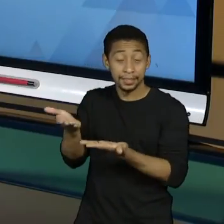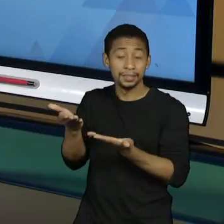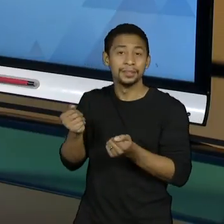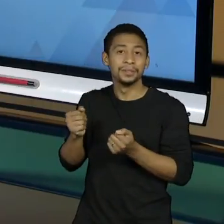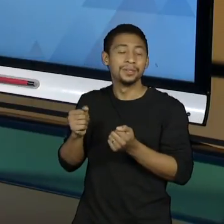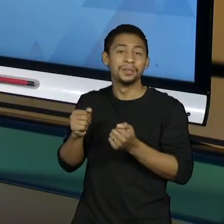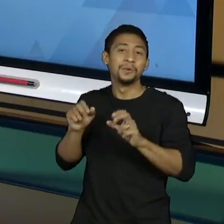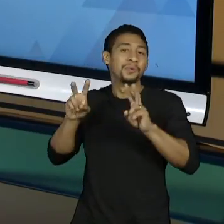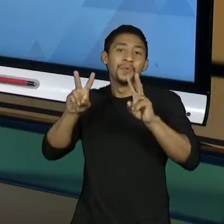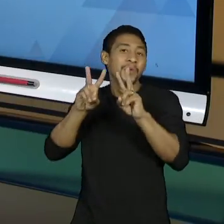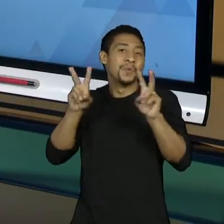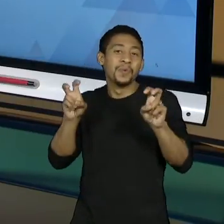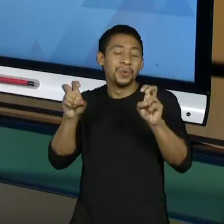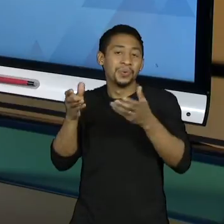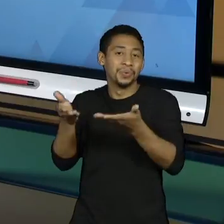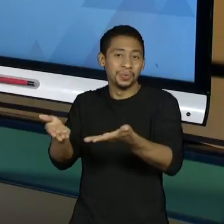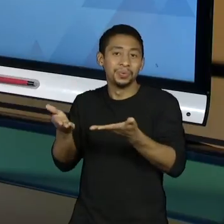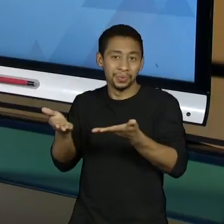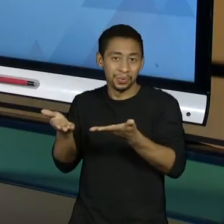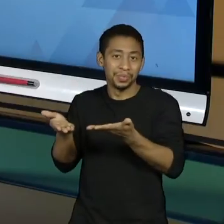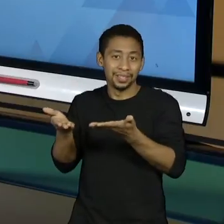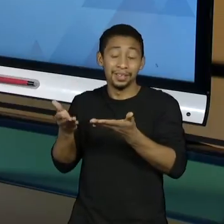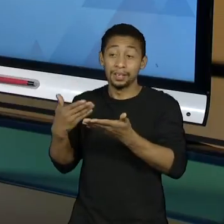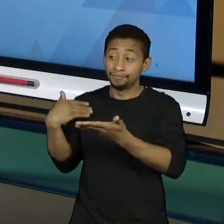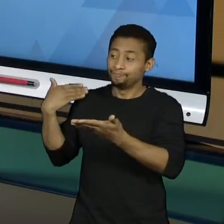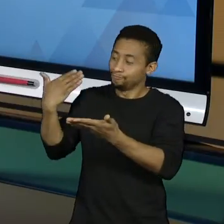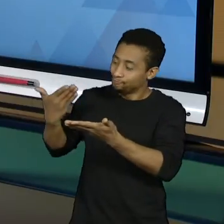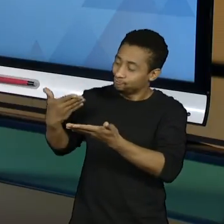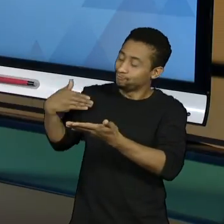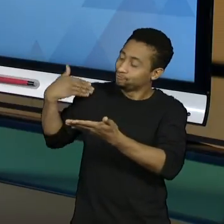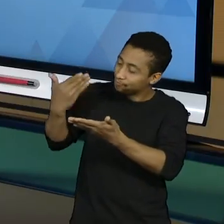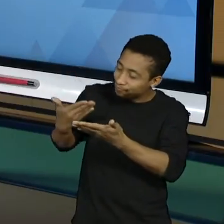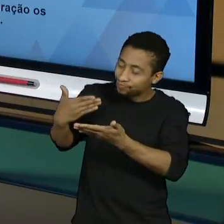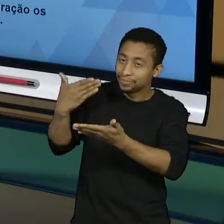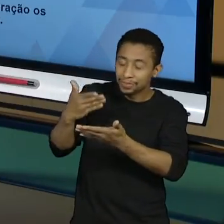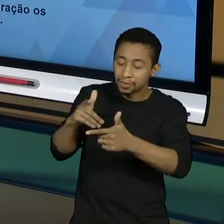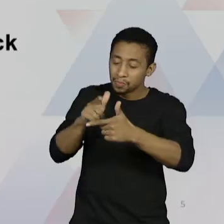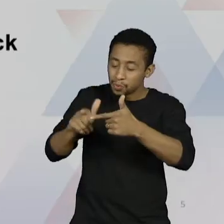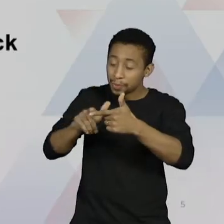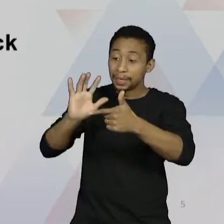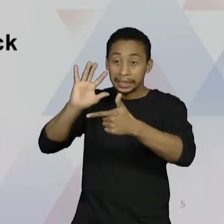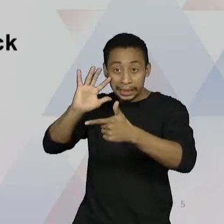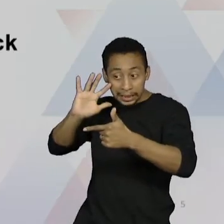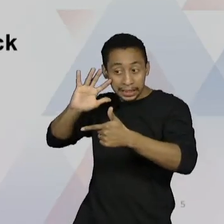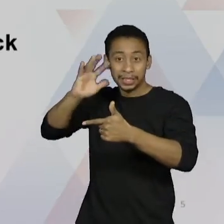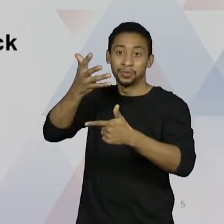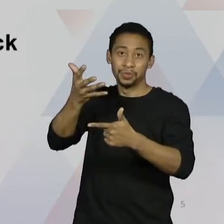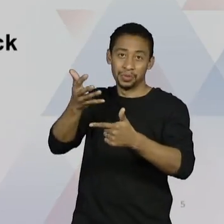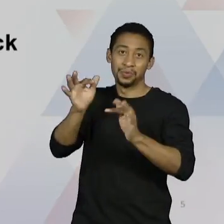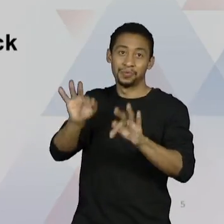TRATADAS NA HORA DE VOCÊ CHEGAR ATÉ A SOLUÇÃO FINAL. TÁ? ISSO MOSTRA PARCERIA.